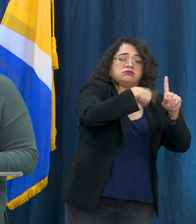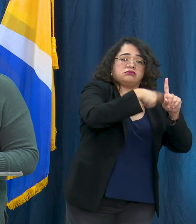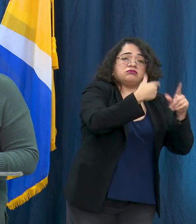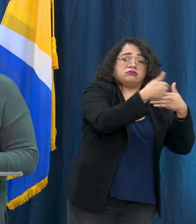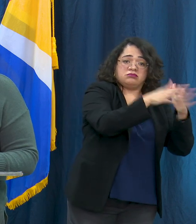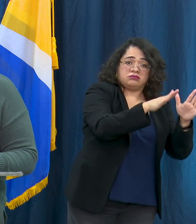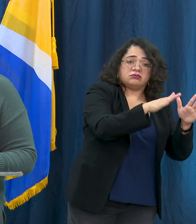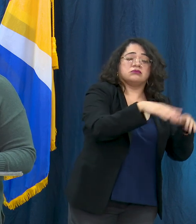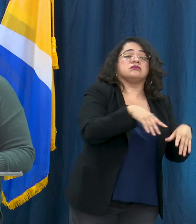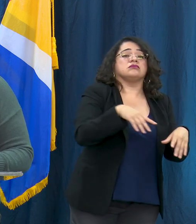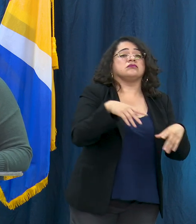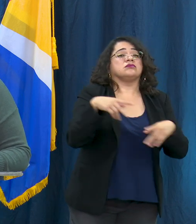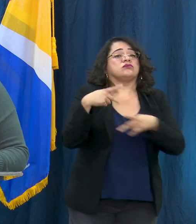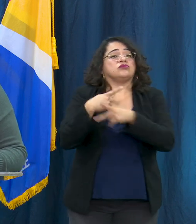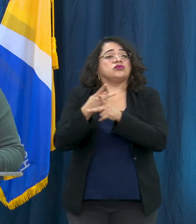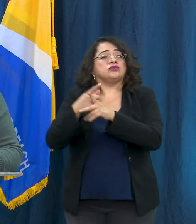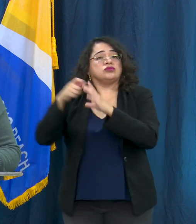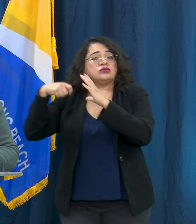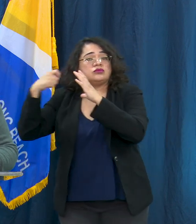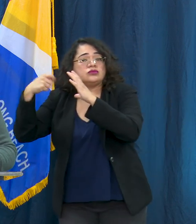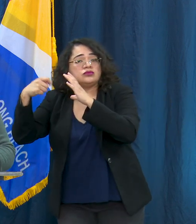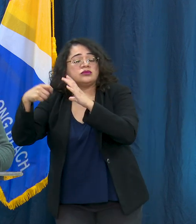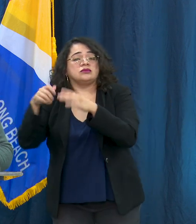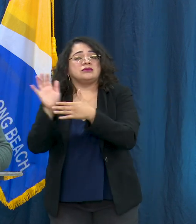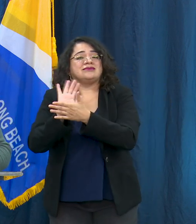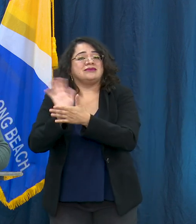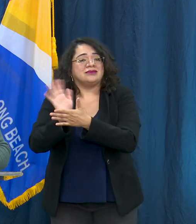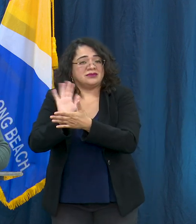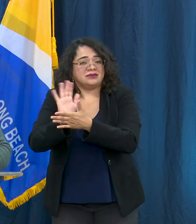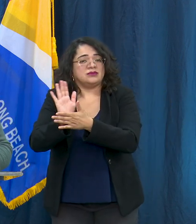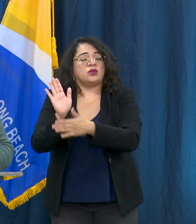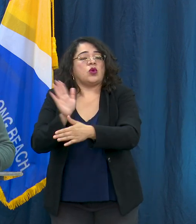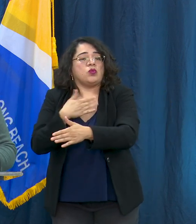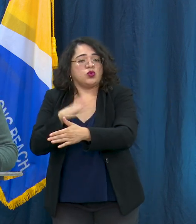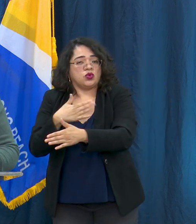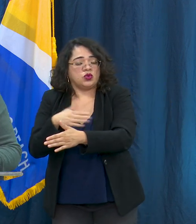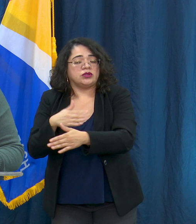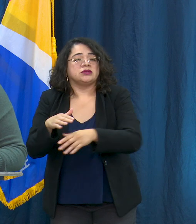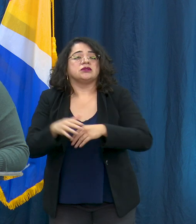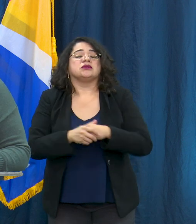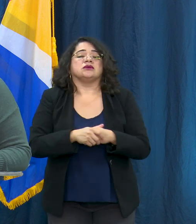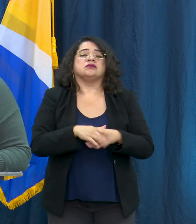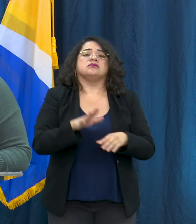production de musica seen a television case algo que save a mucho na cidade de